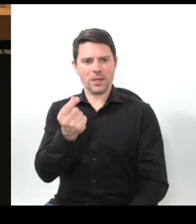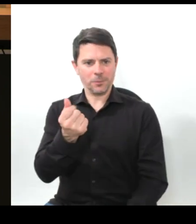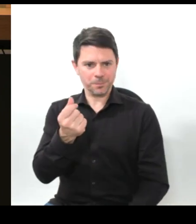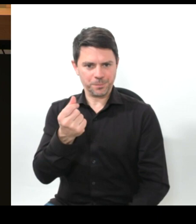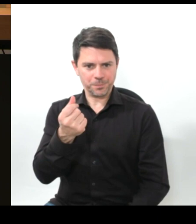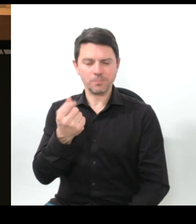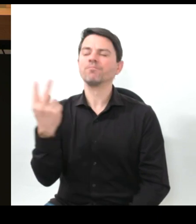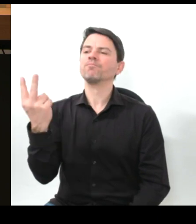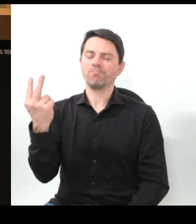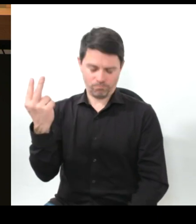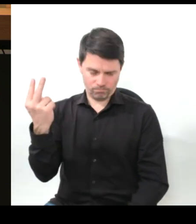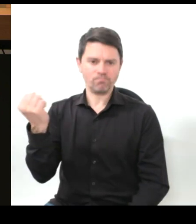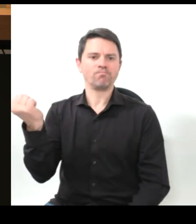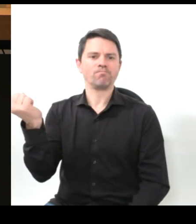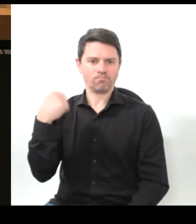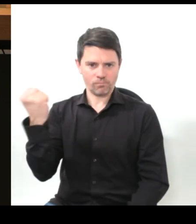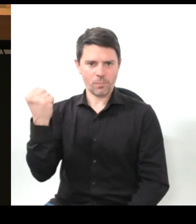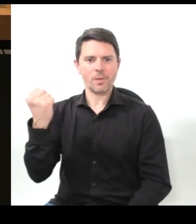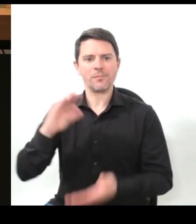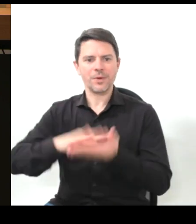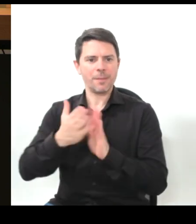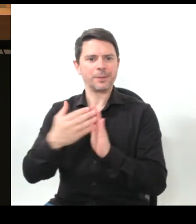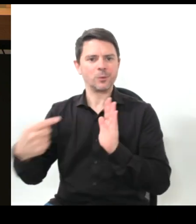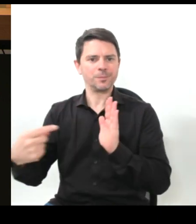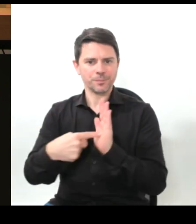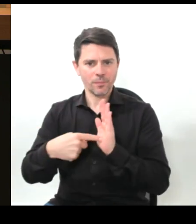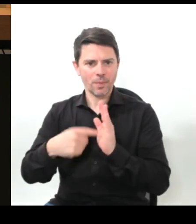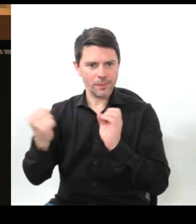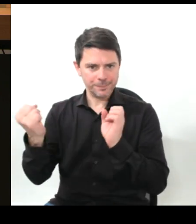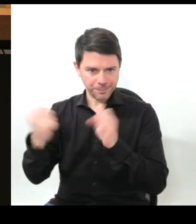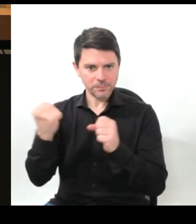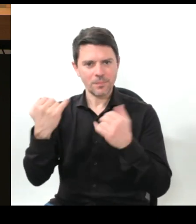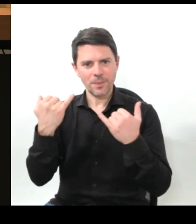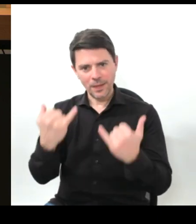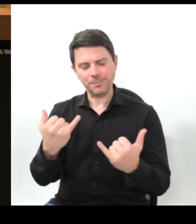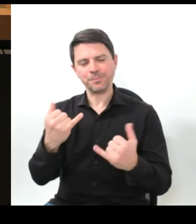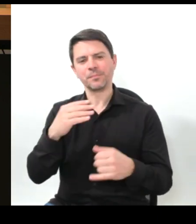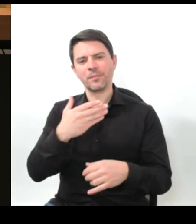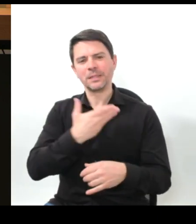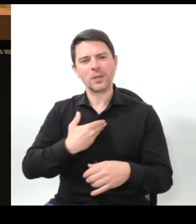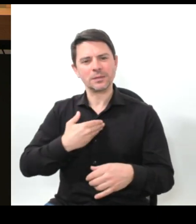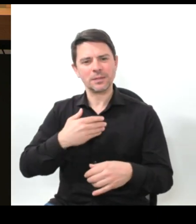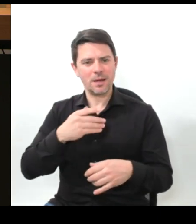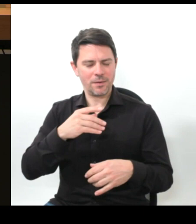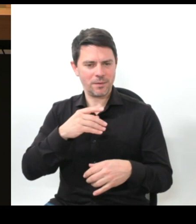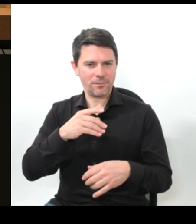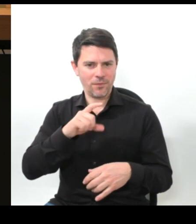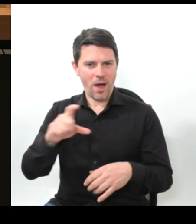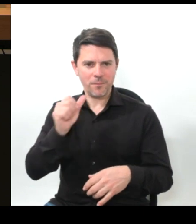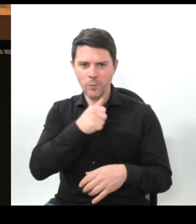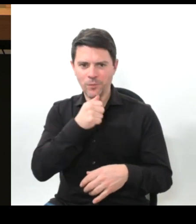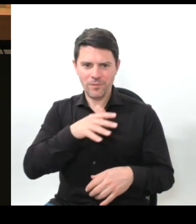Ersatzleistung für den Zeitraum erste 1.1. 2022 bis Beginn des Halbjahrssemester 2022 erreicht werden.